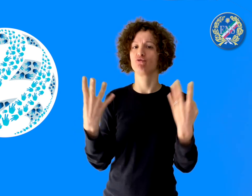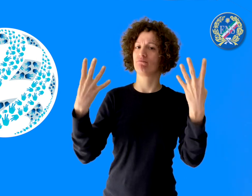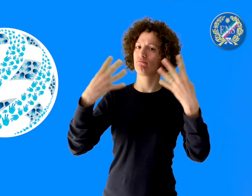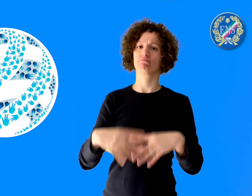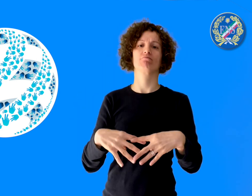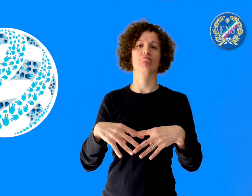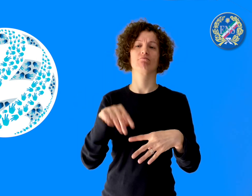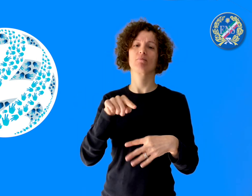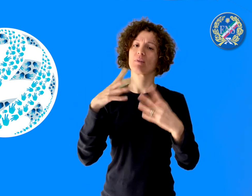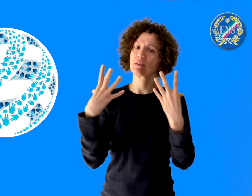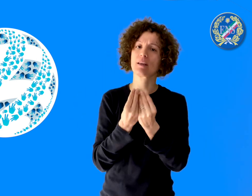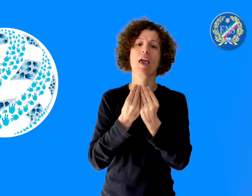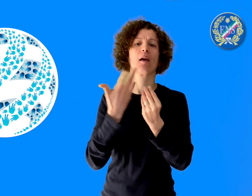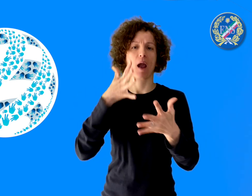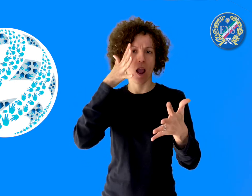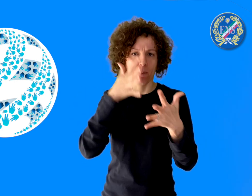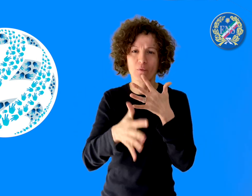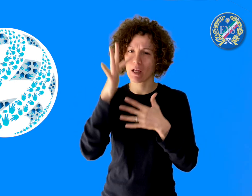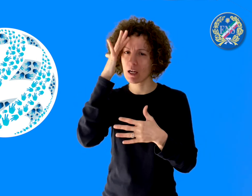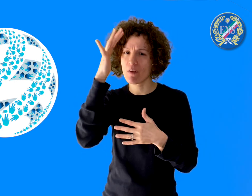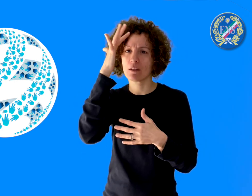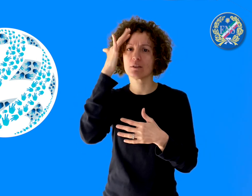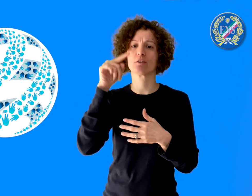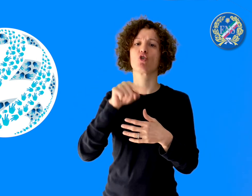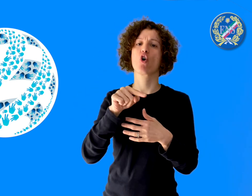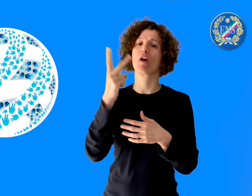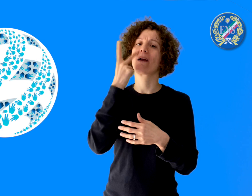hanno deciso di organizzare organizzare questo momento di approfondimento e riflessione